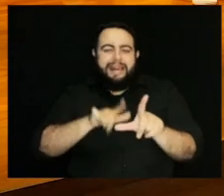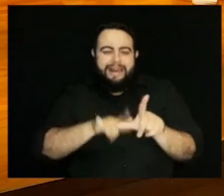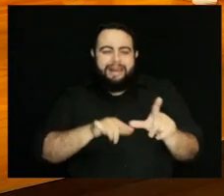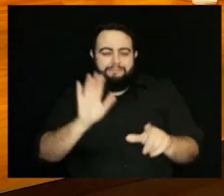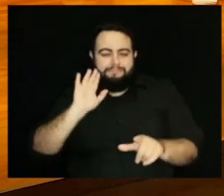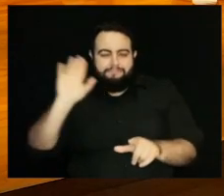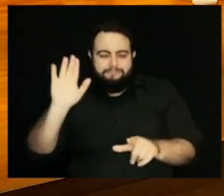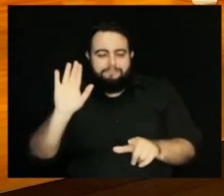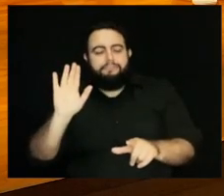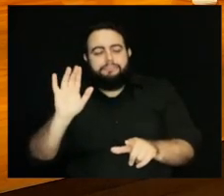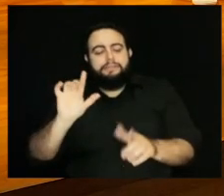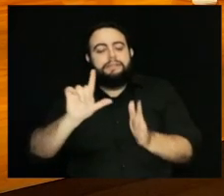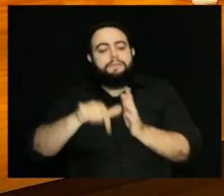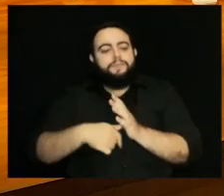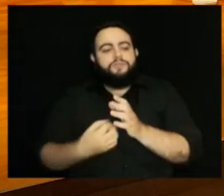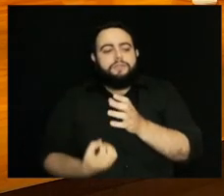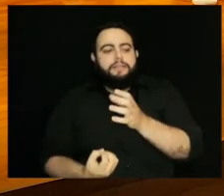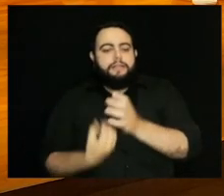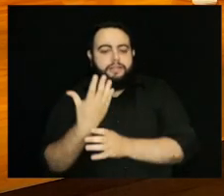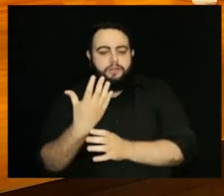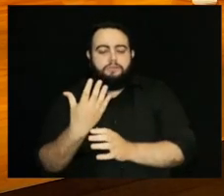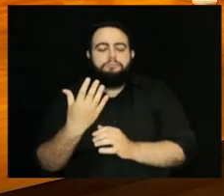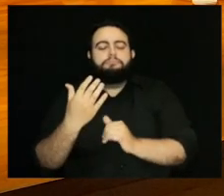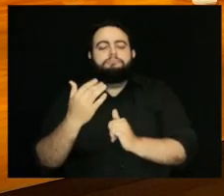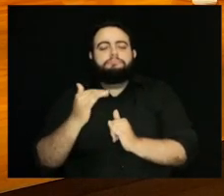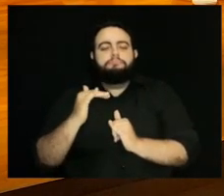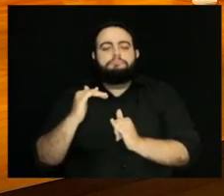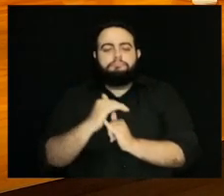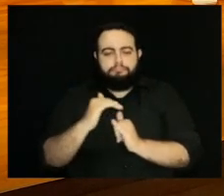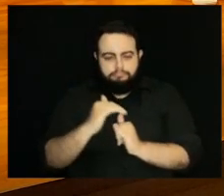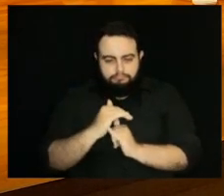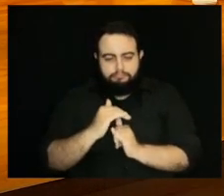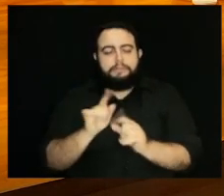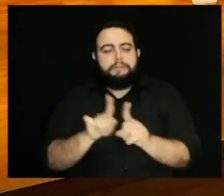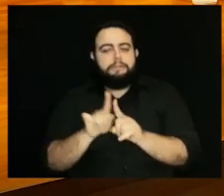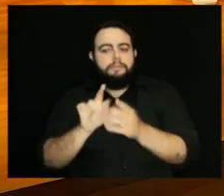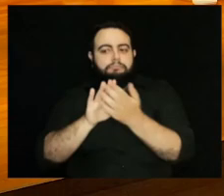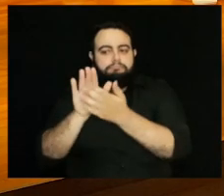a Casa de Cultura Maria Quintana depois lançou muitos discos na década de 70, 80 como letrista